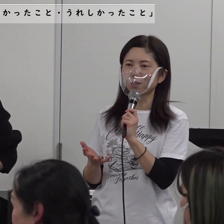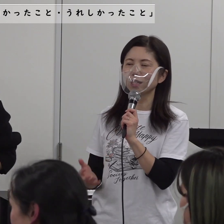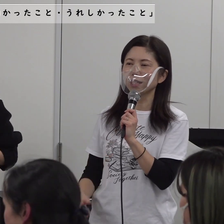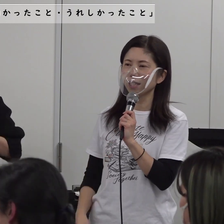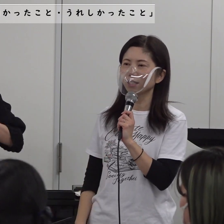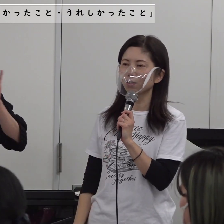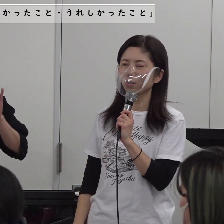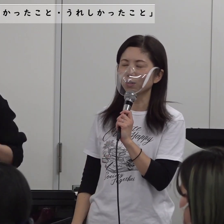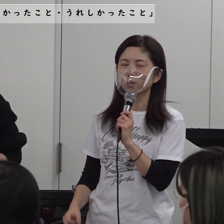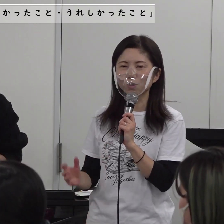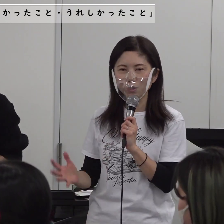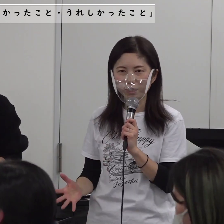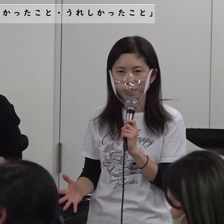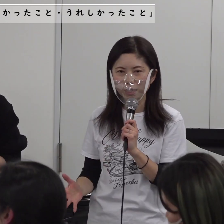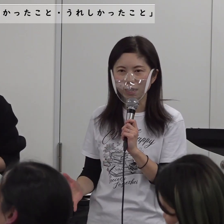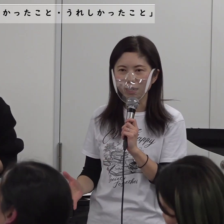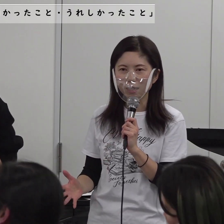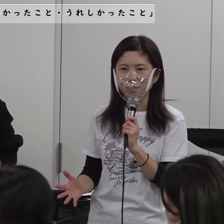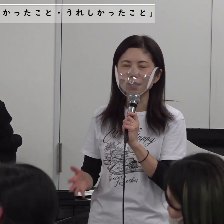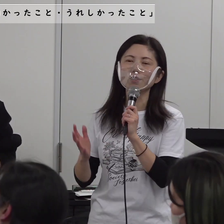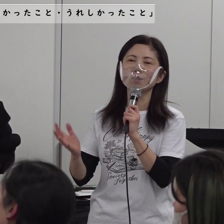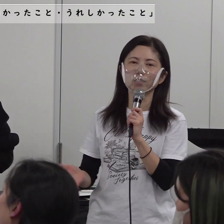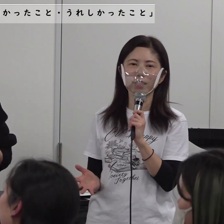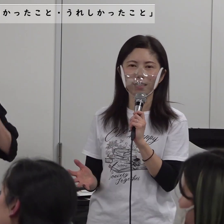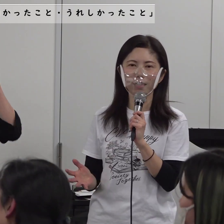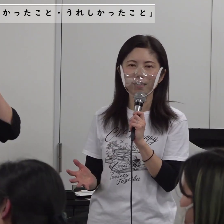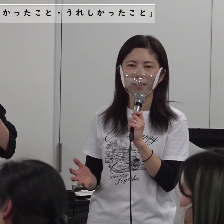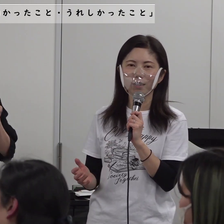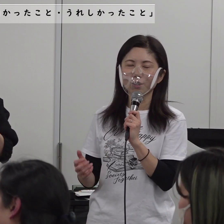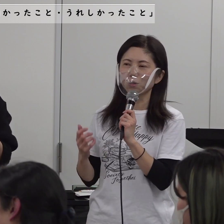これがねすごくこの子とだったらいけるかもしれない